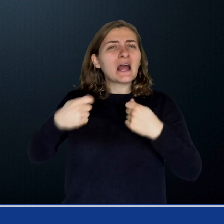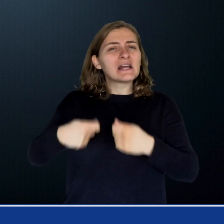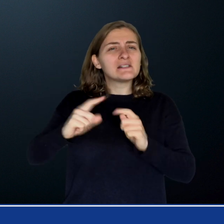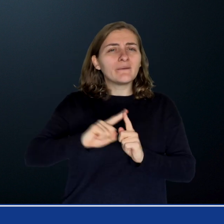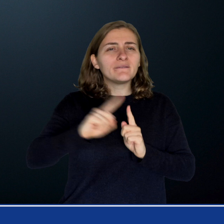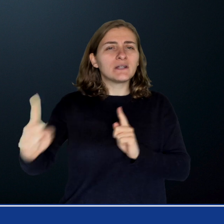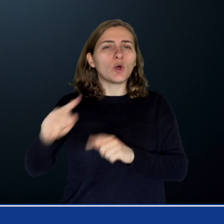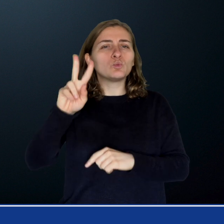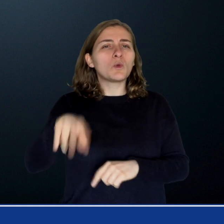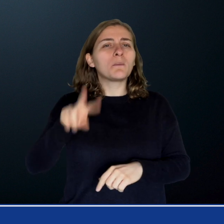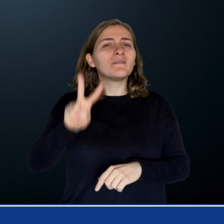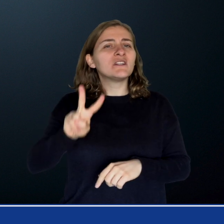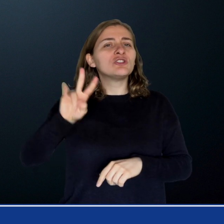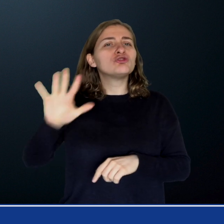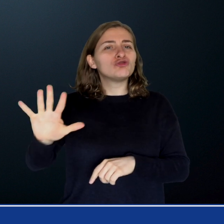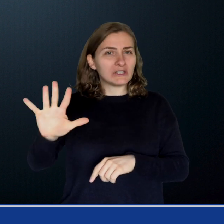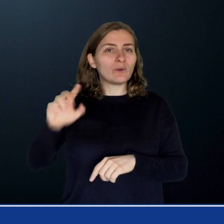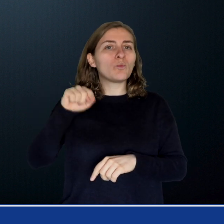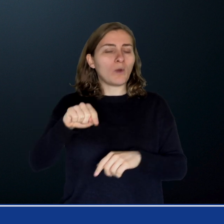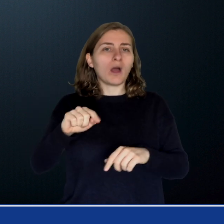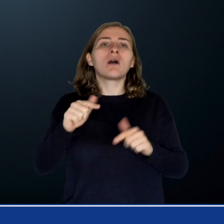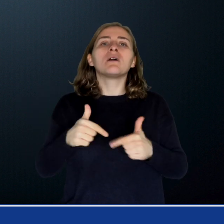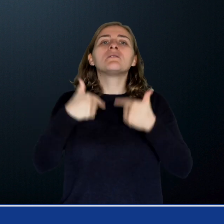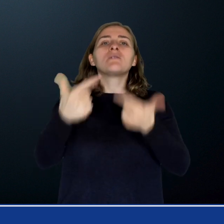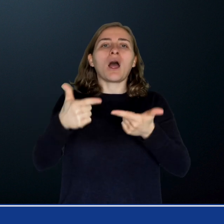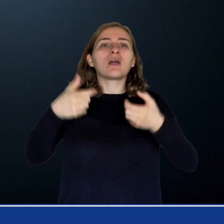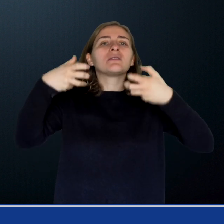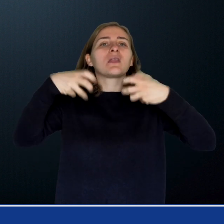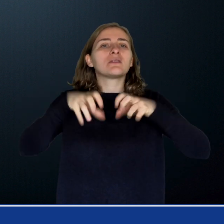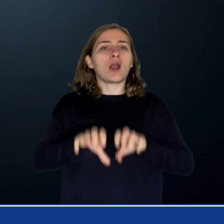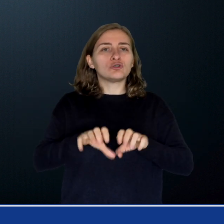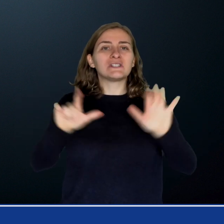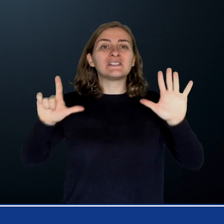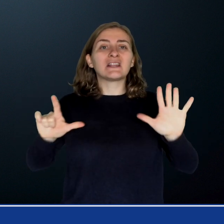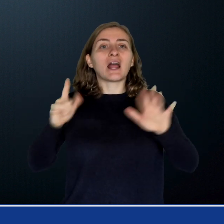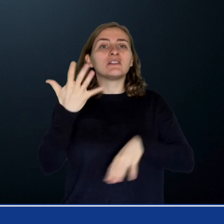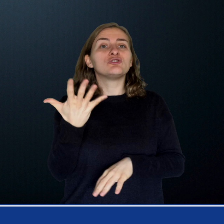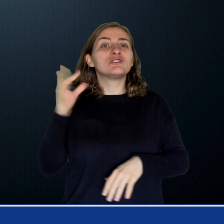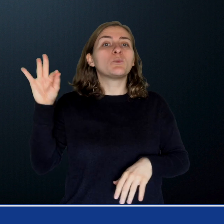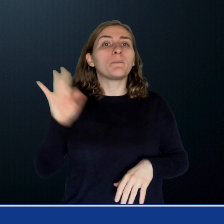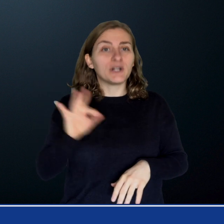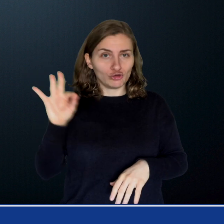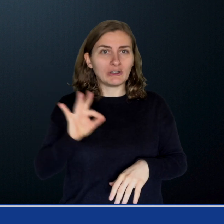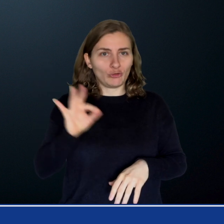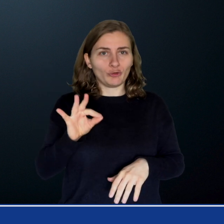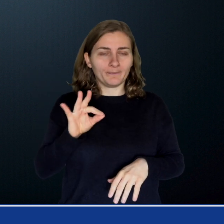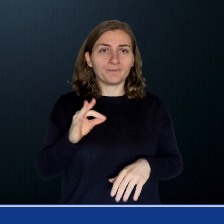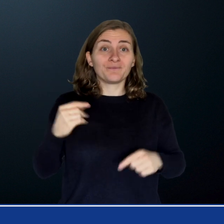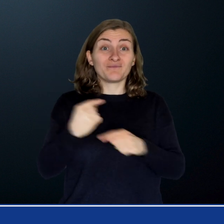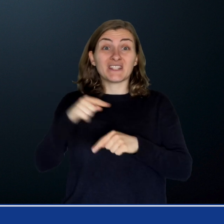Fino al 2025, si prevede la detraibilità del 75%.